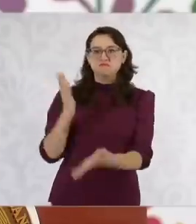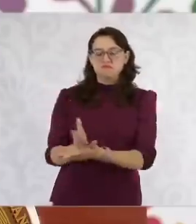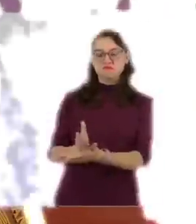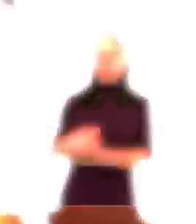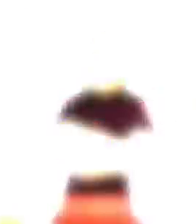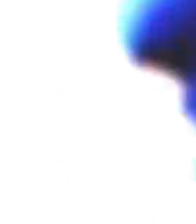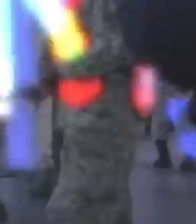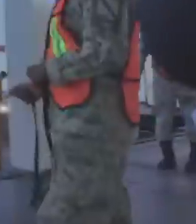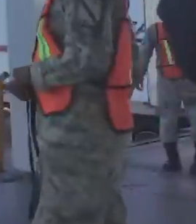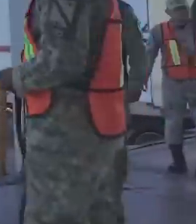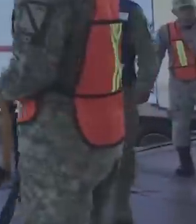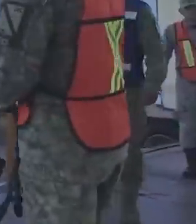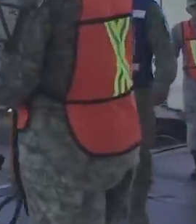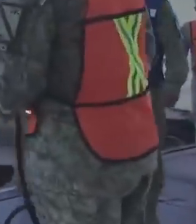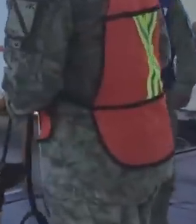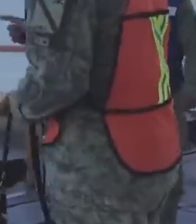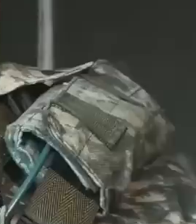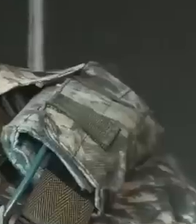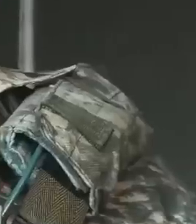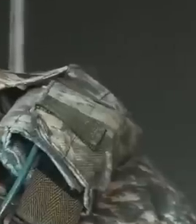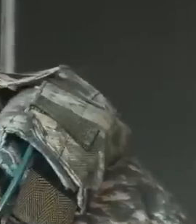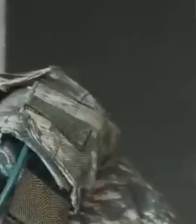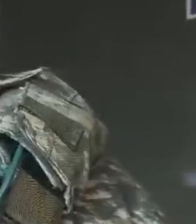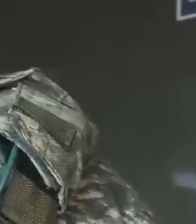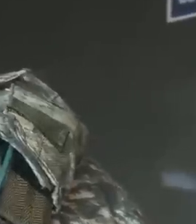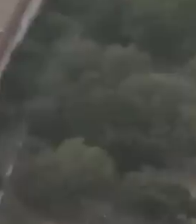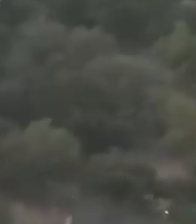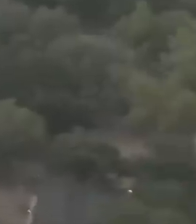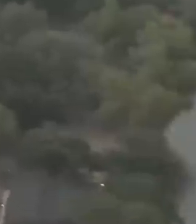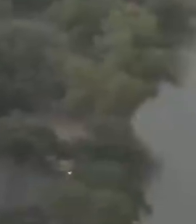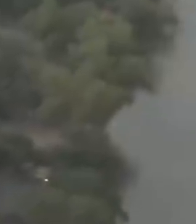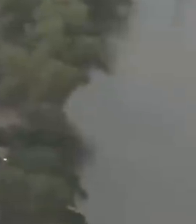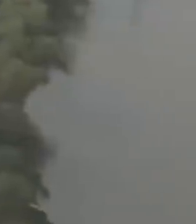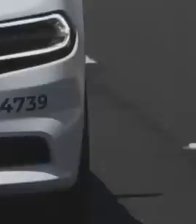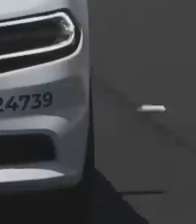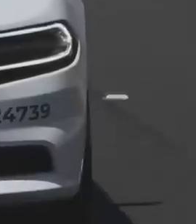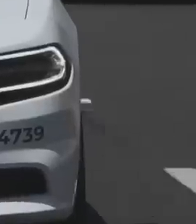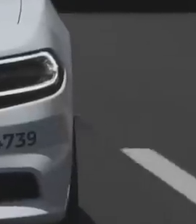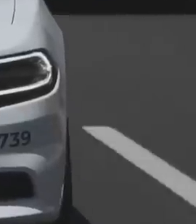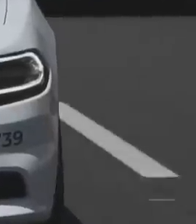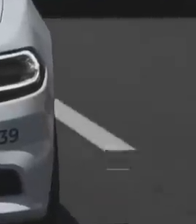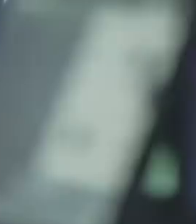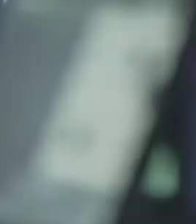de seguridad donde hoy se ven los primeros frutos y se está buscando